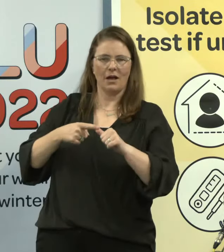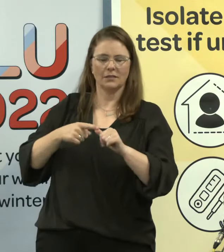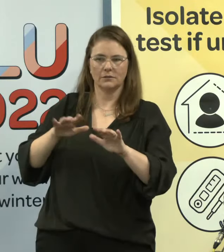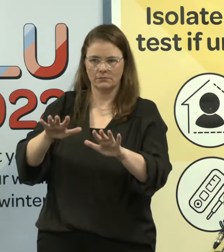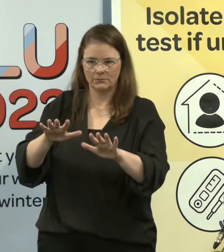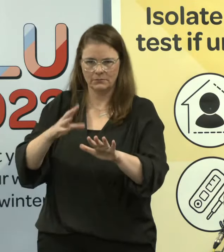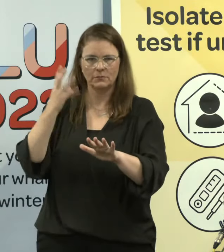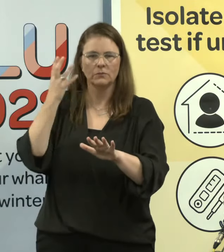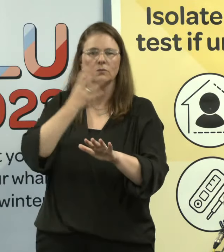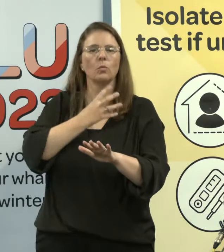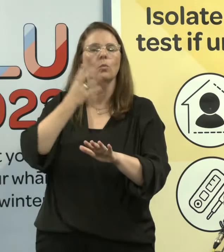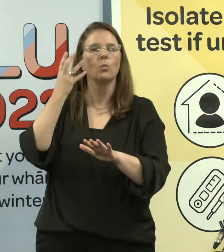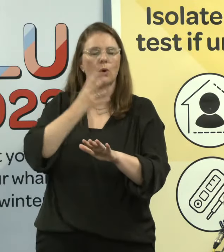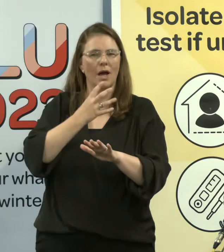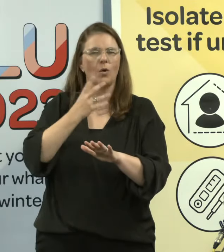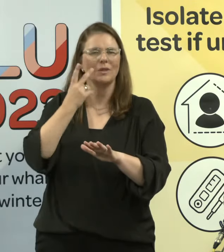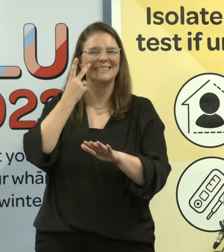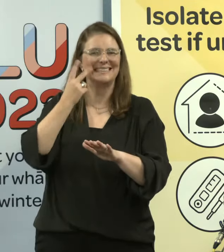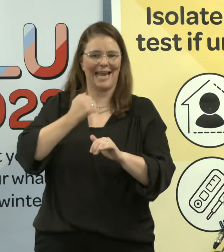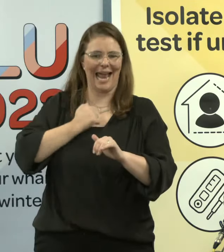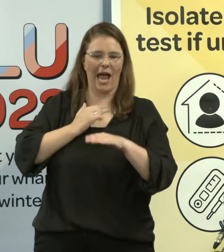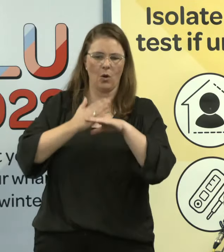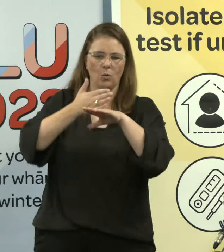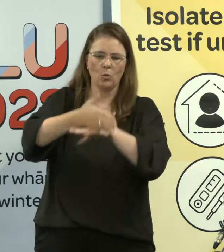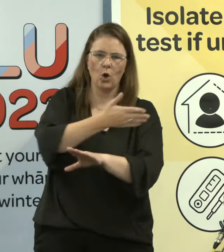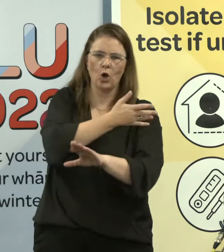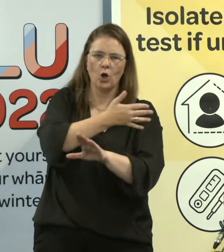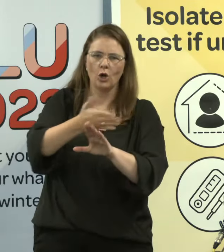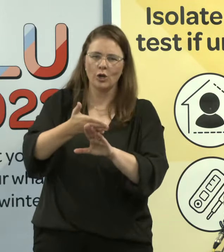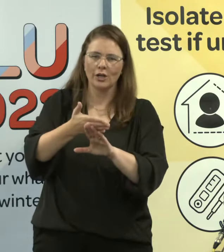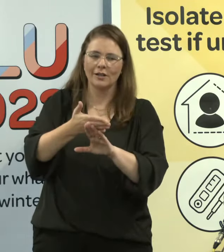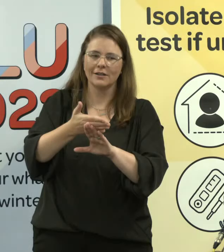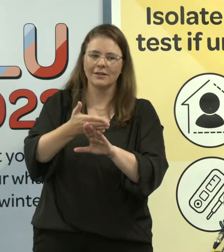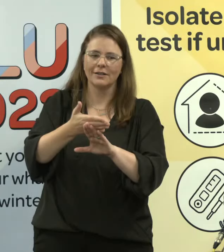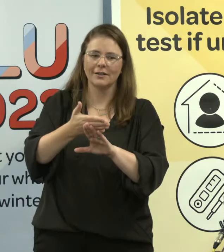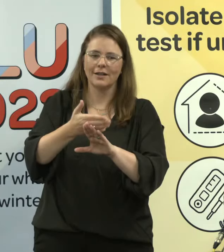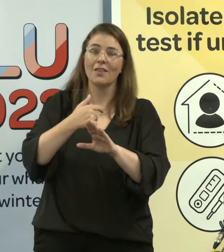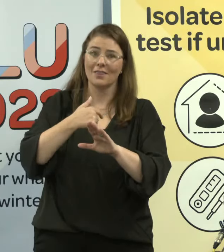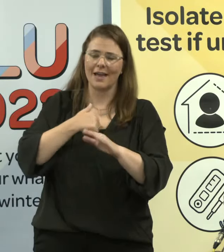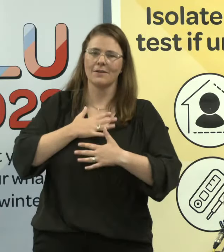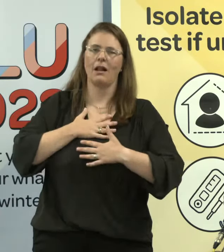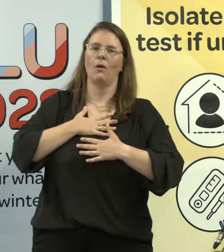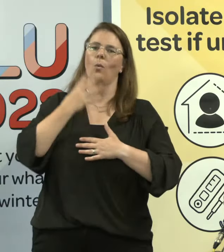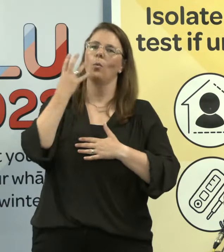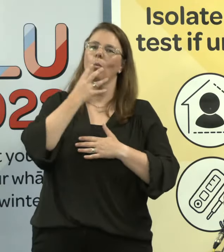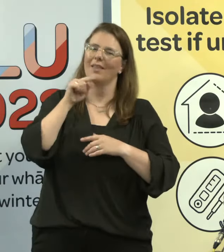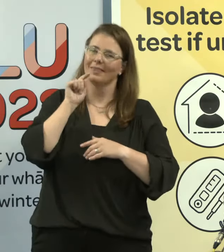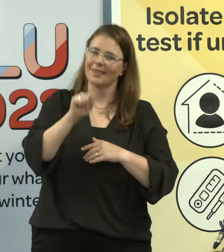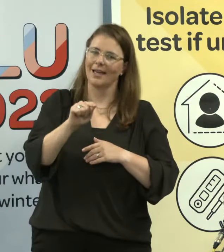Ehara i te ohorere, engari i te ra i muri mai ka mataki i runga